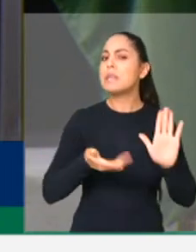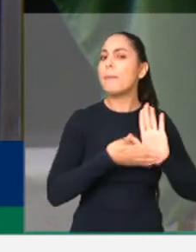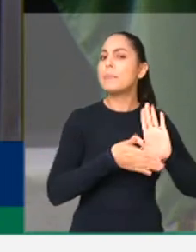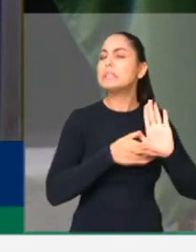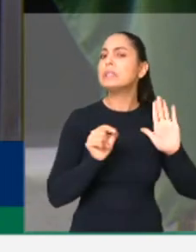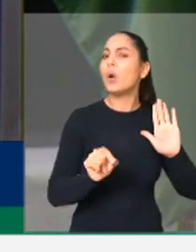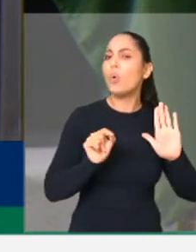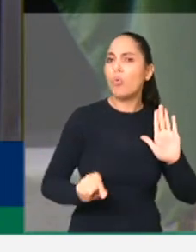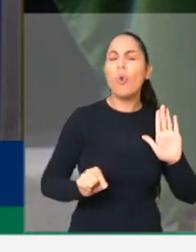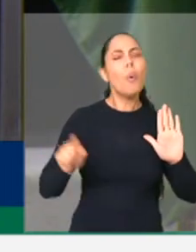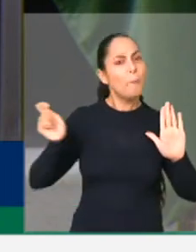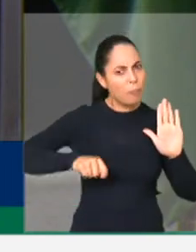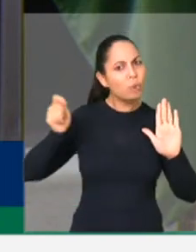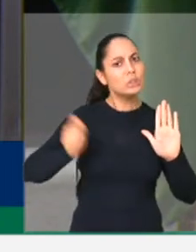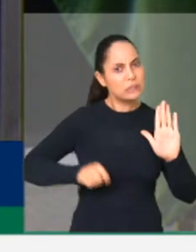ADICIONAL AOS FUNDOS. TRÊS. CONSTITUIÇÃO DE GARANTIA